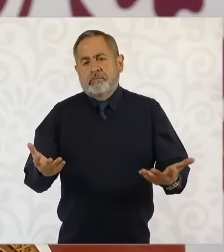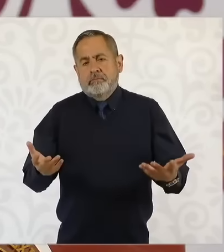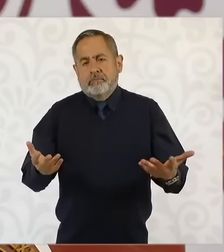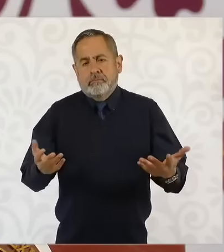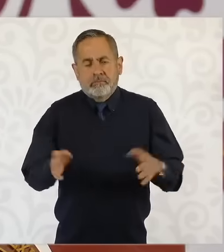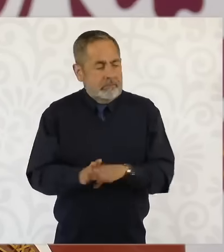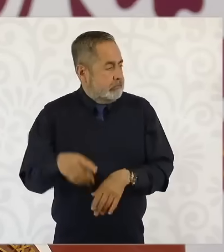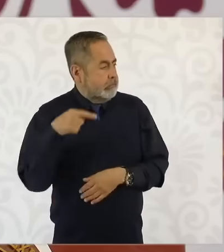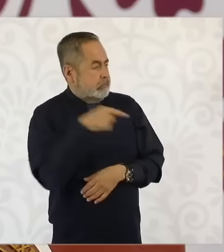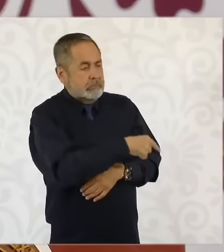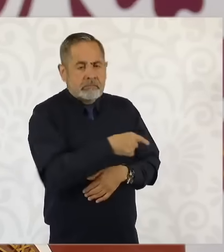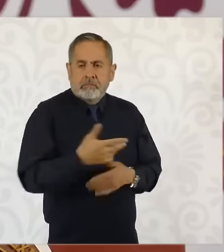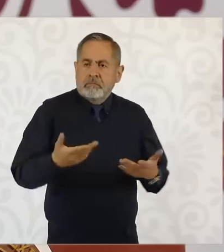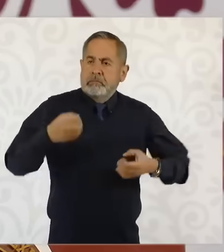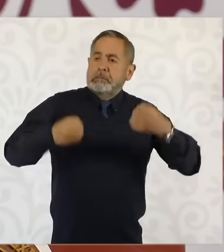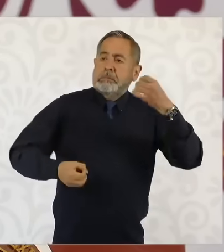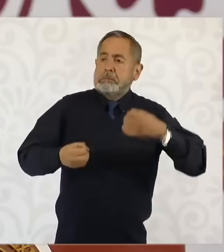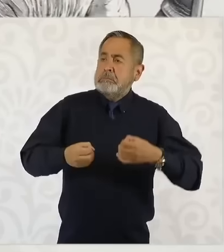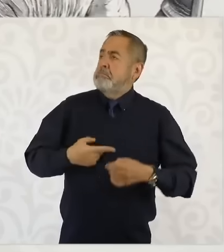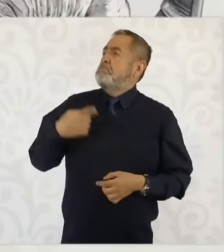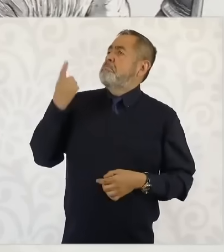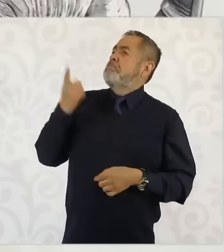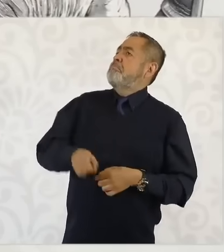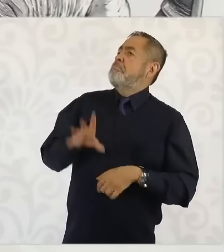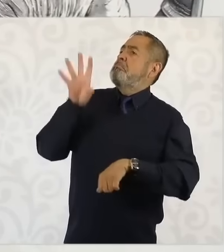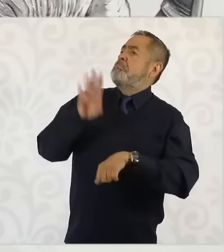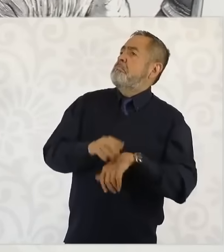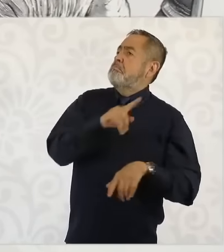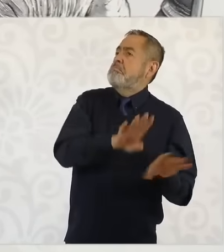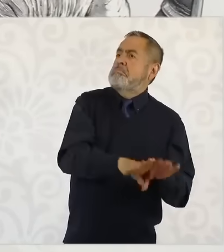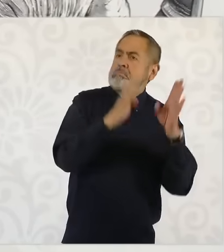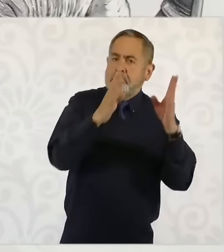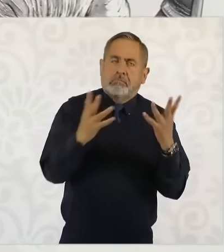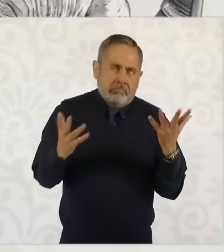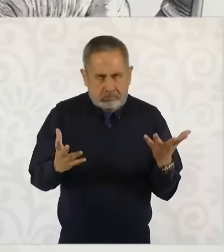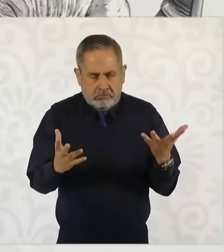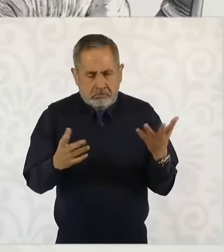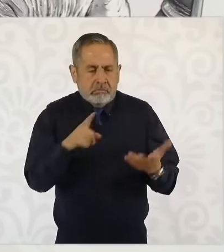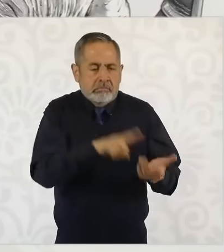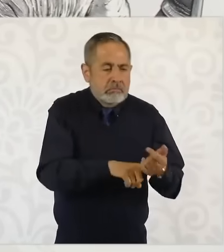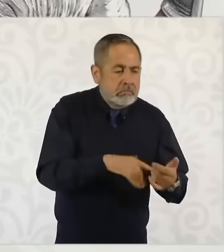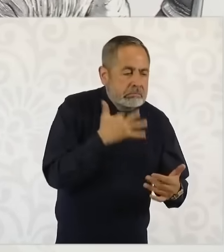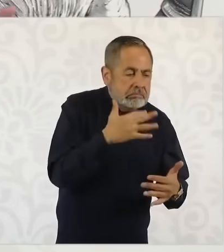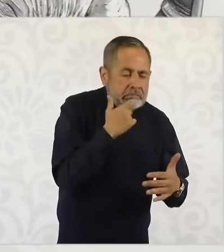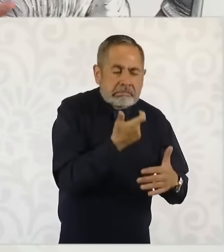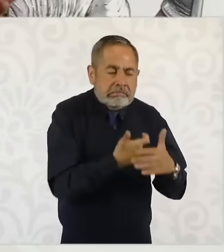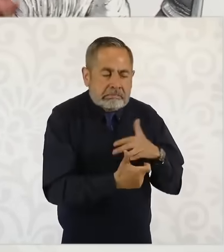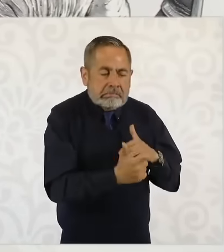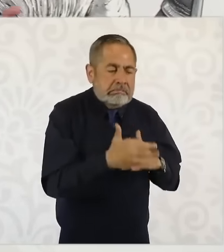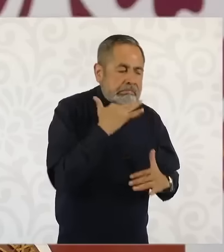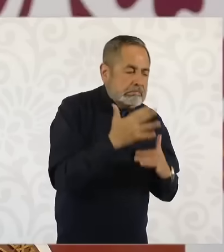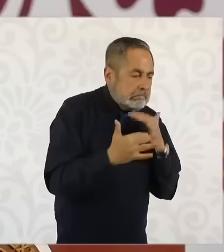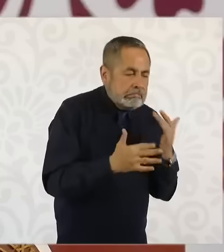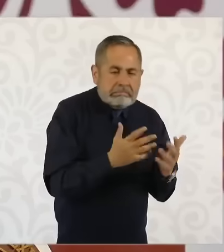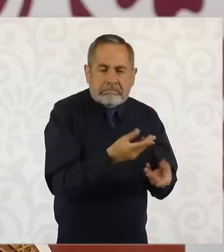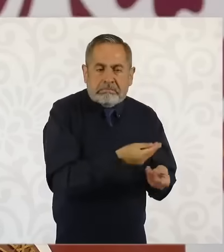el instrumento lo que se usa es justamente lavado de dinero entonces tenemos que ser un país que